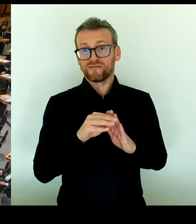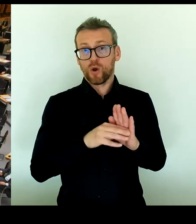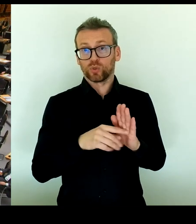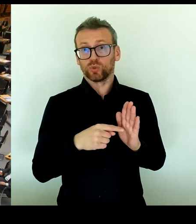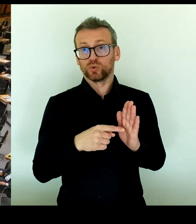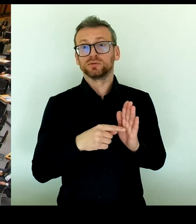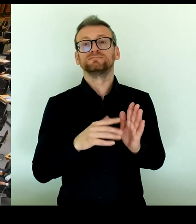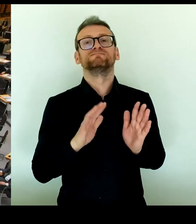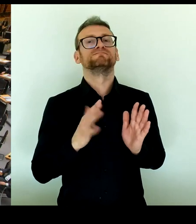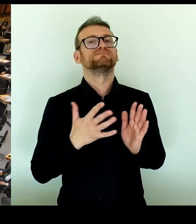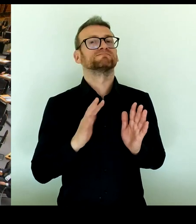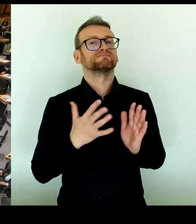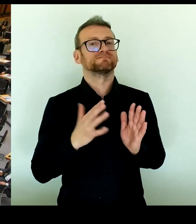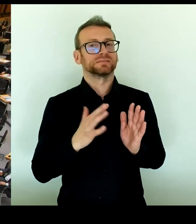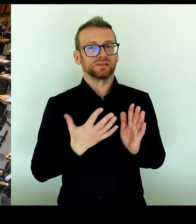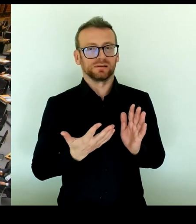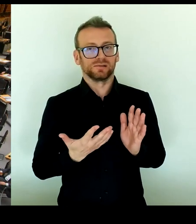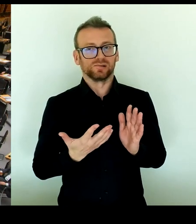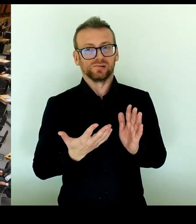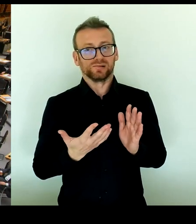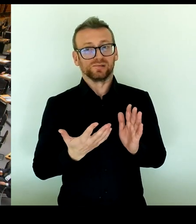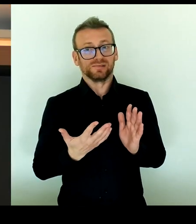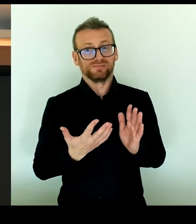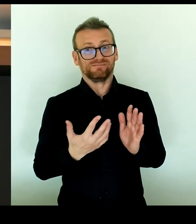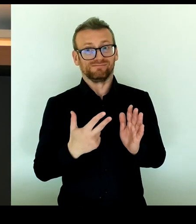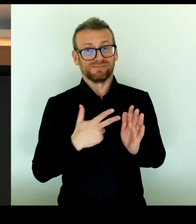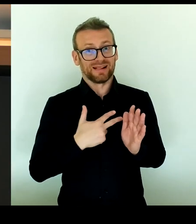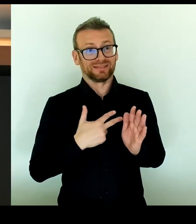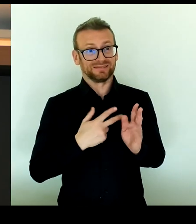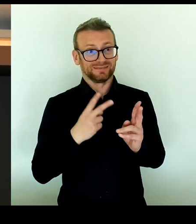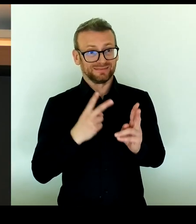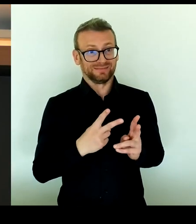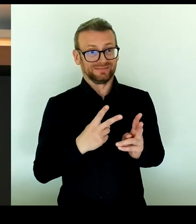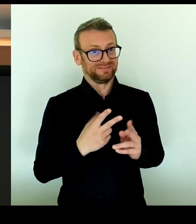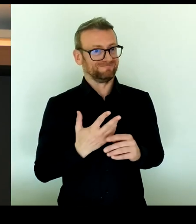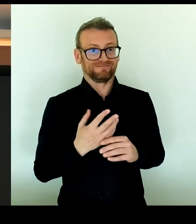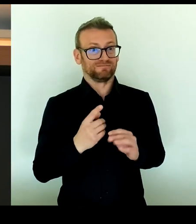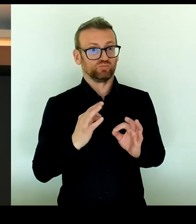(Rednerwechsel) Sehr geehrte Frau Präsidentin, sehr geehrte Kollegin! Sehr geehrte Frau Kamp.